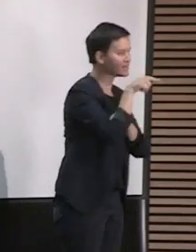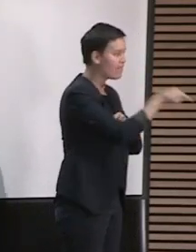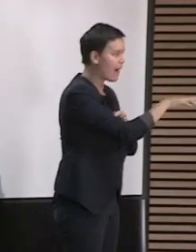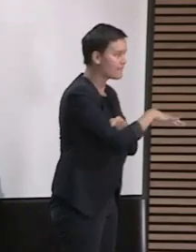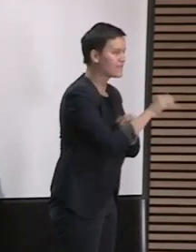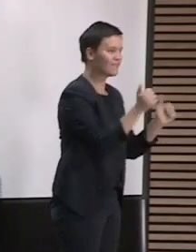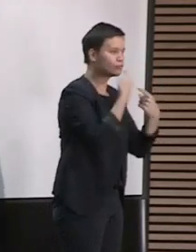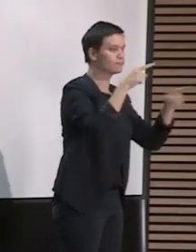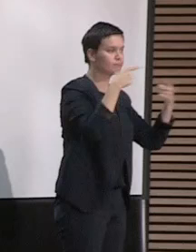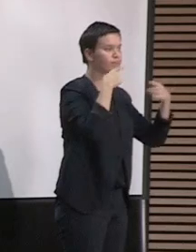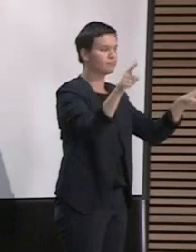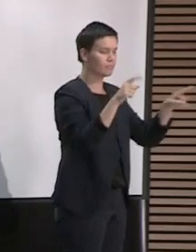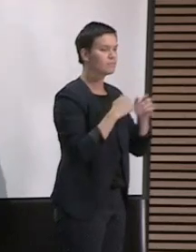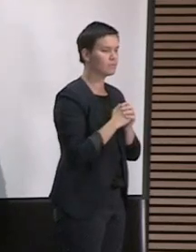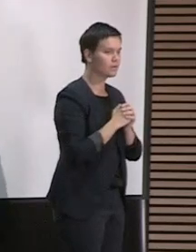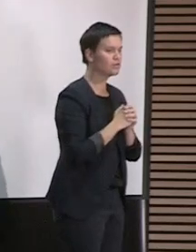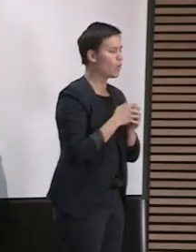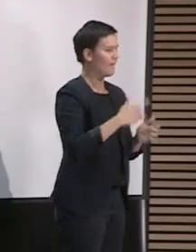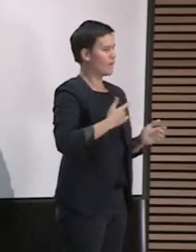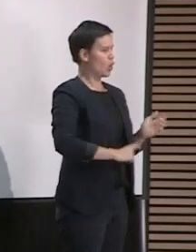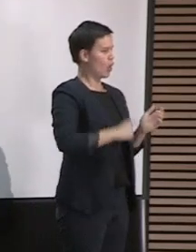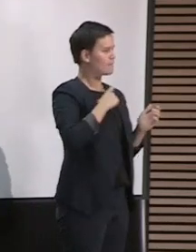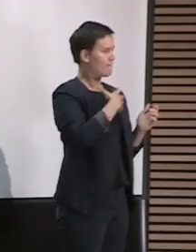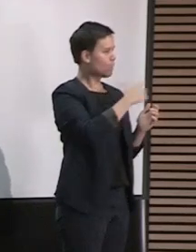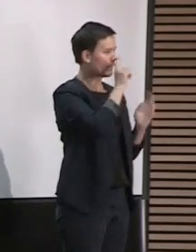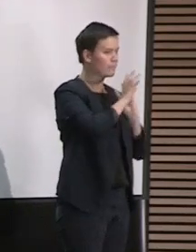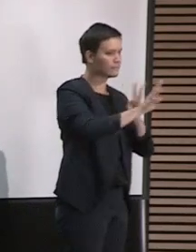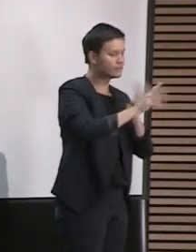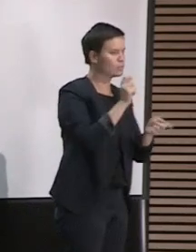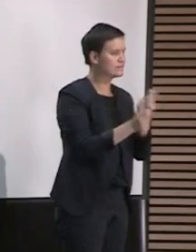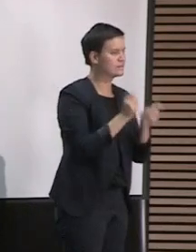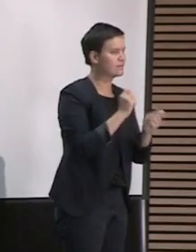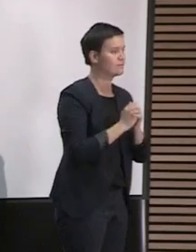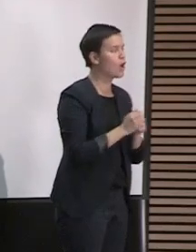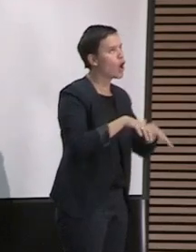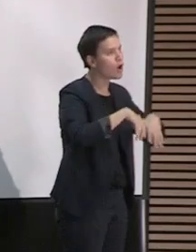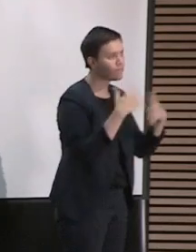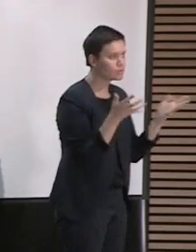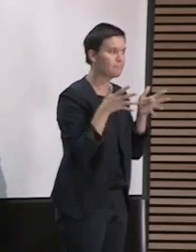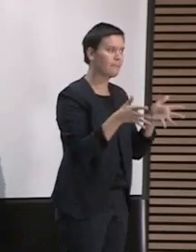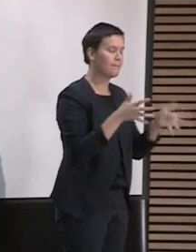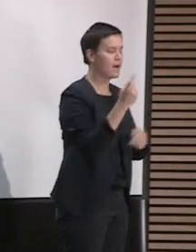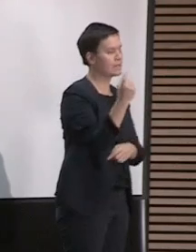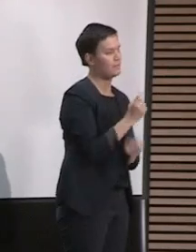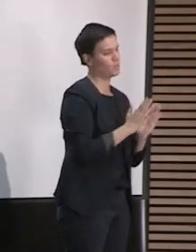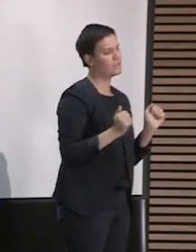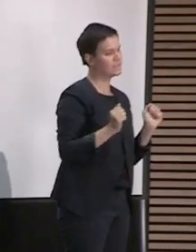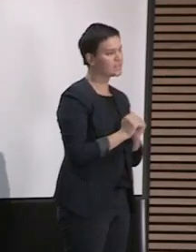naianei me nga teihana pah-ake, me te taapiri whakatairanga me pnuitanga,